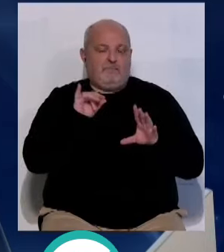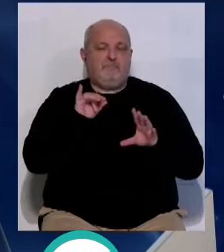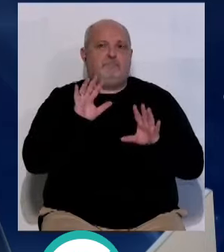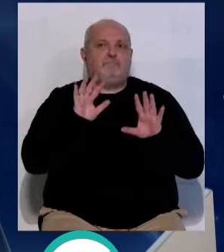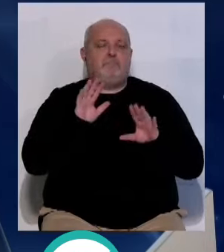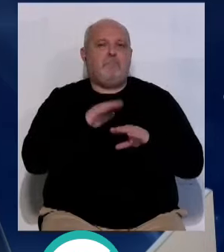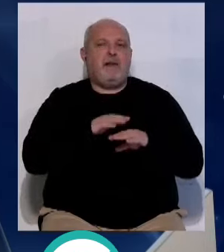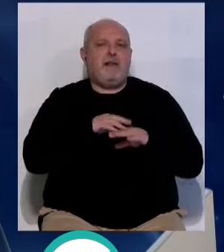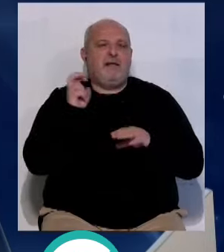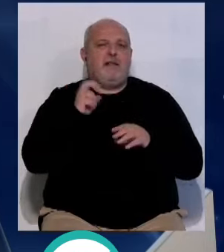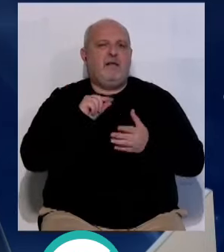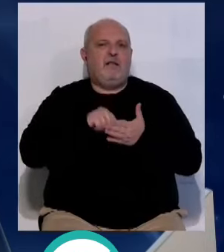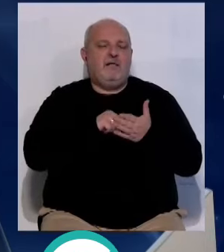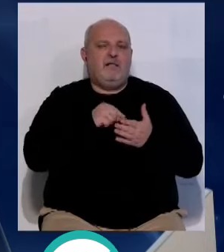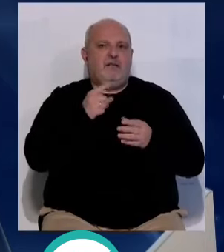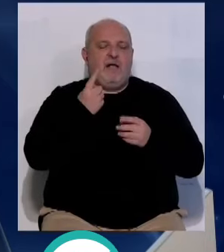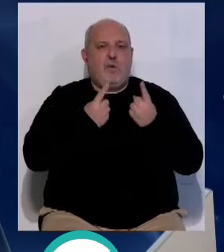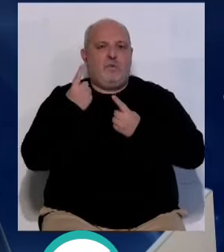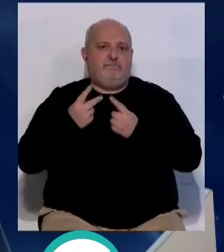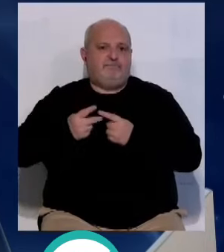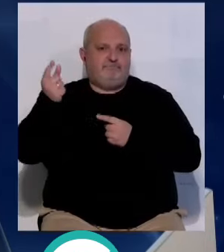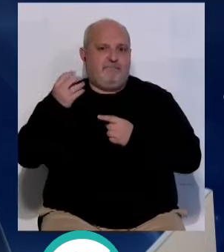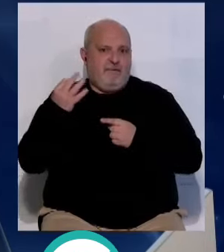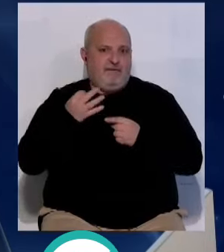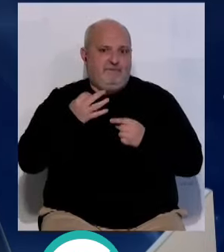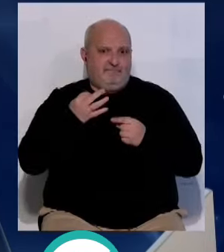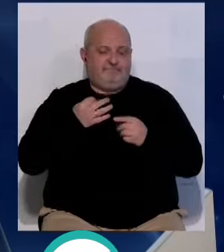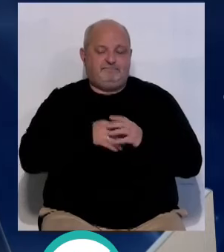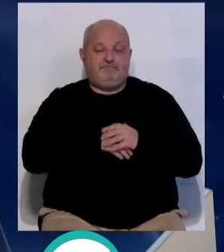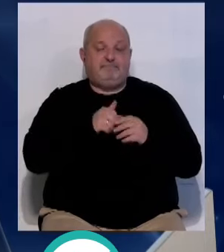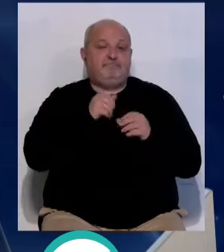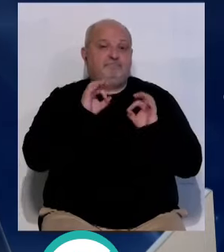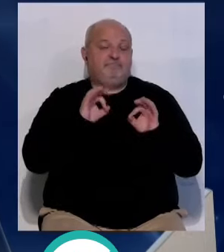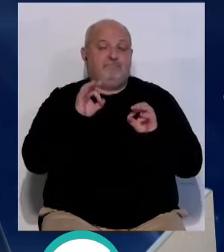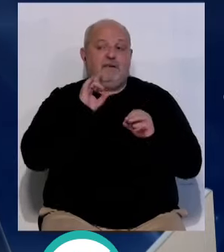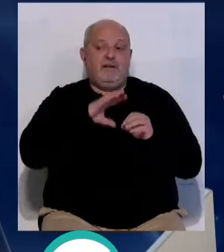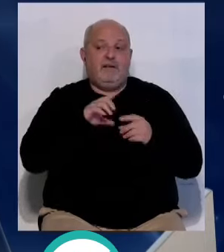para que lleguen futbolistas Tienen que salir otros especialmente las miradas van al eje central